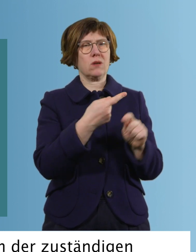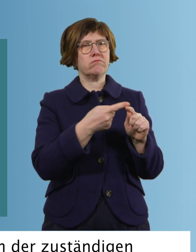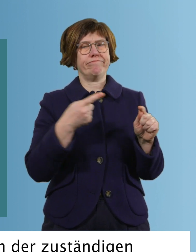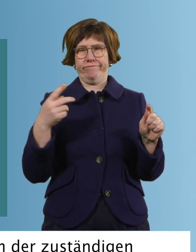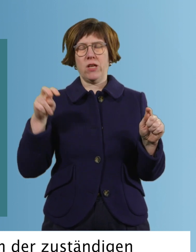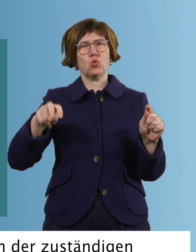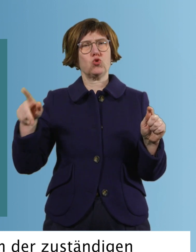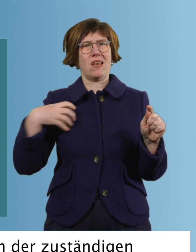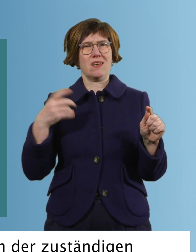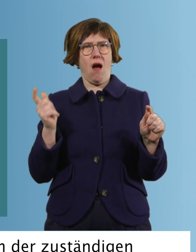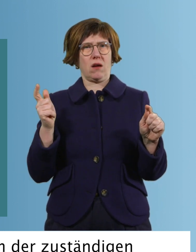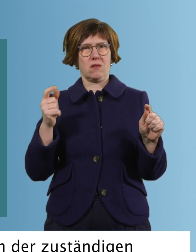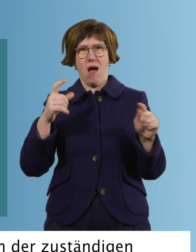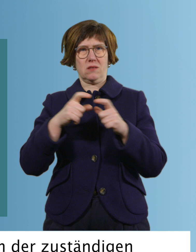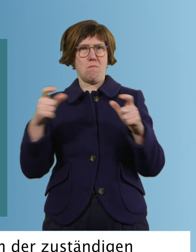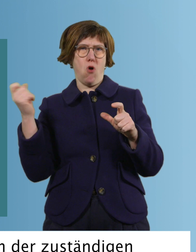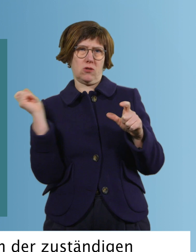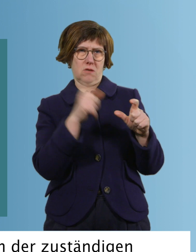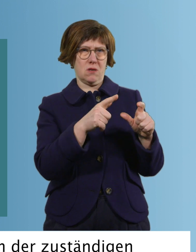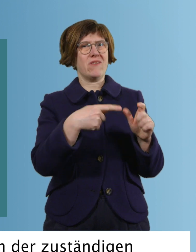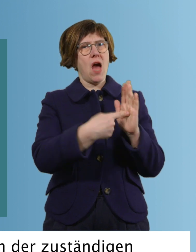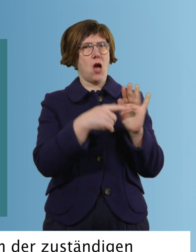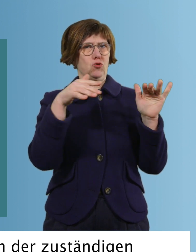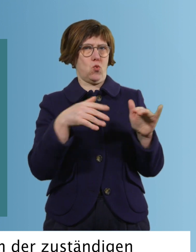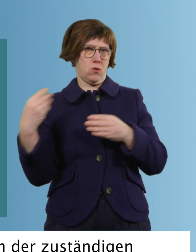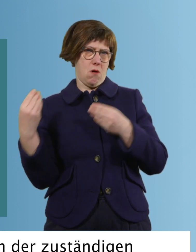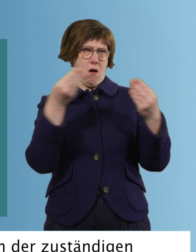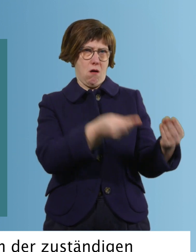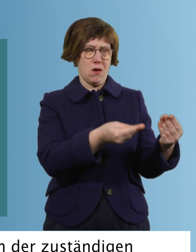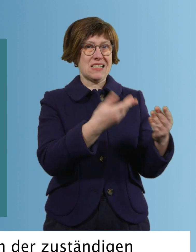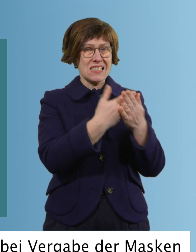werden von der zuständigen Krankenkasse per Brief über ihren Anspruch informiert.